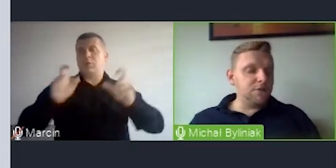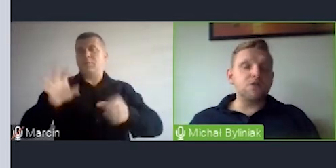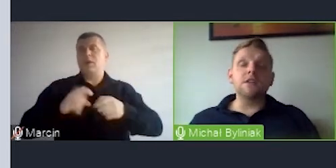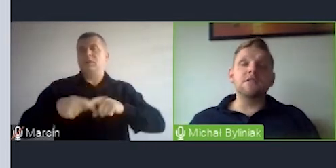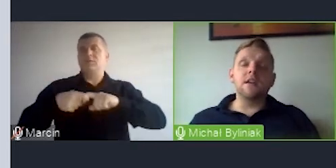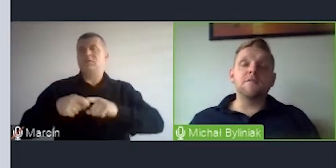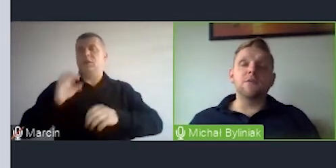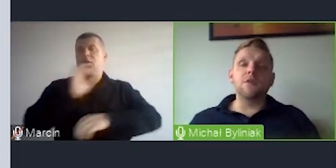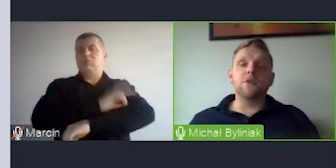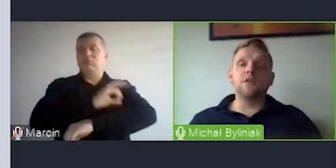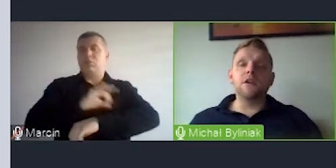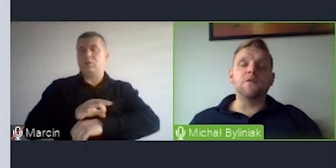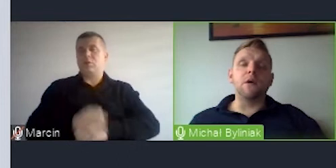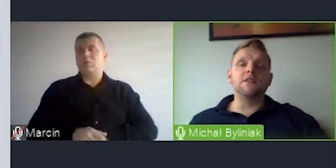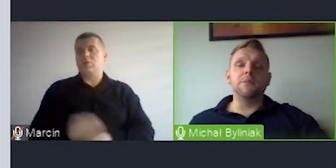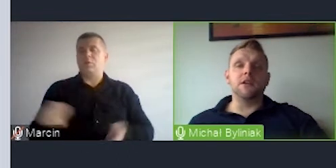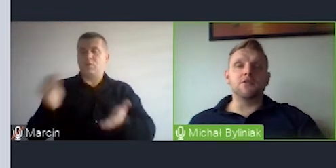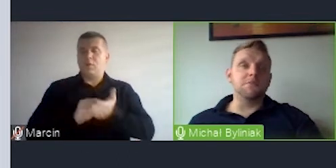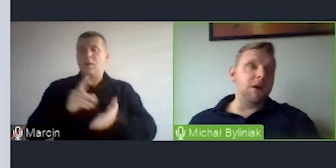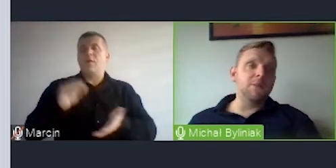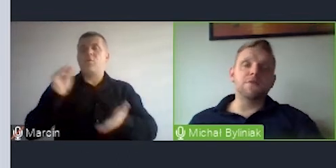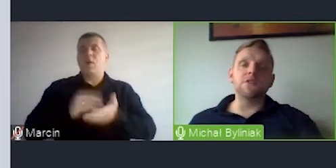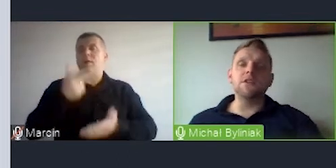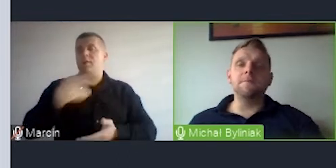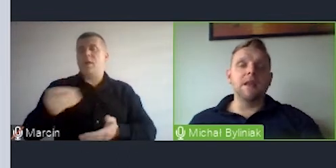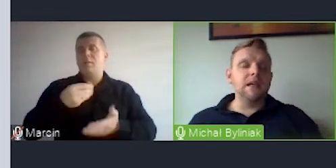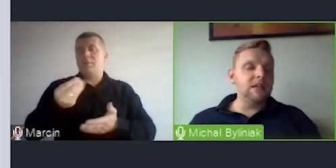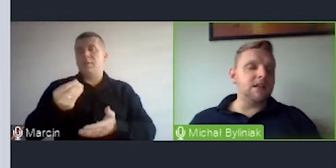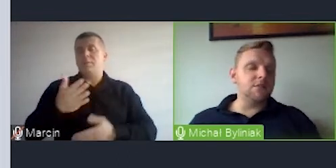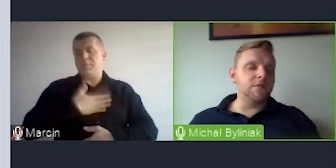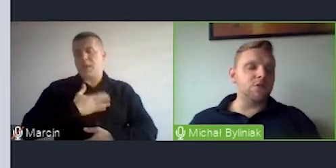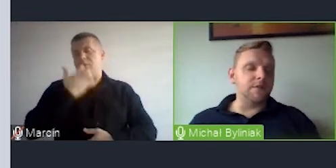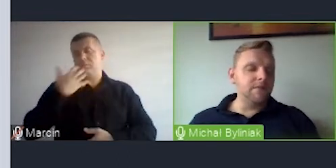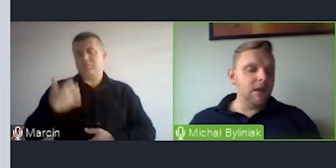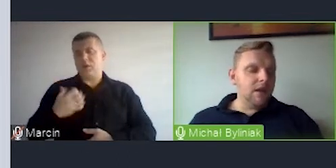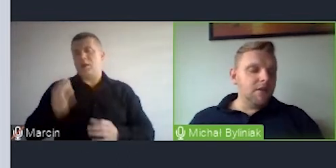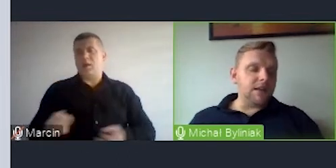wnoszona zostaje do projektu jako wkład niepieniężny. Miałem ją wcześniej i teraz ją wnoszę.